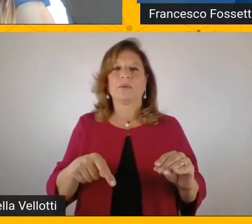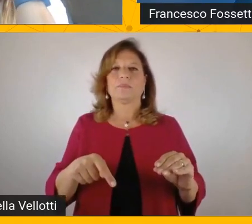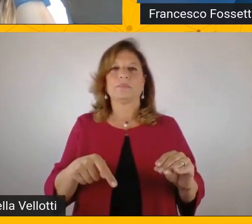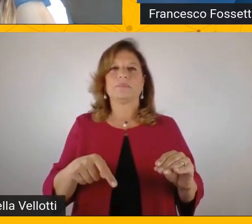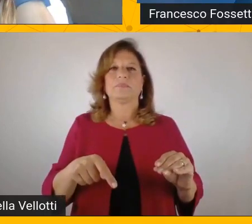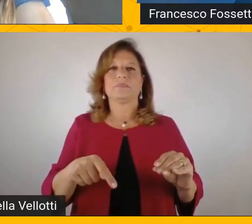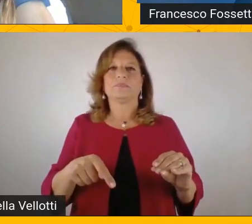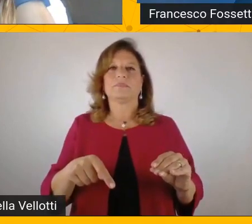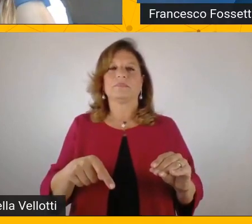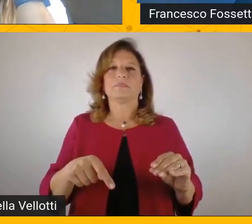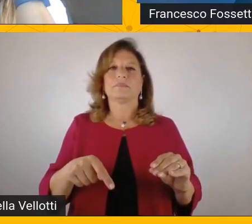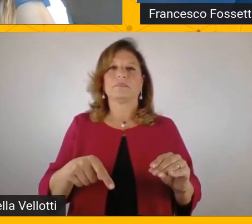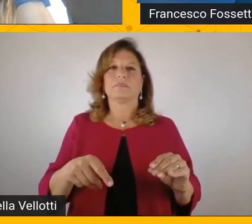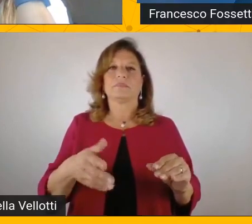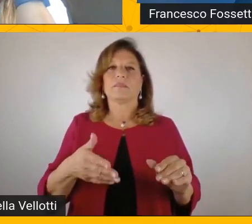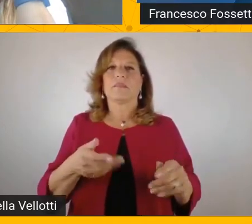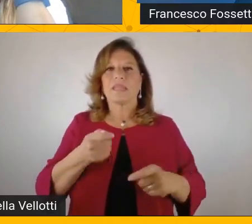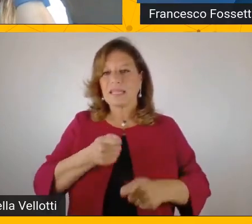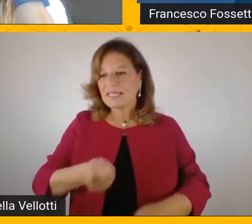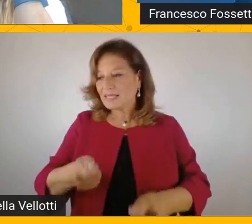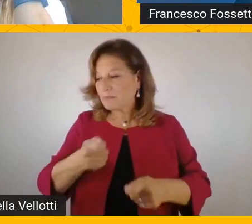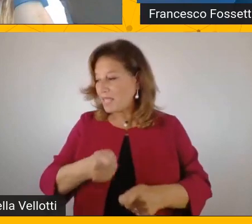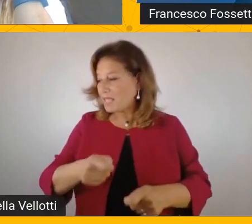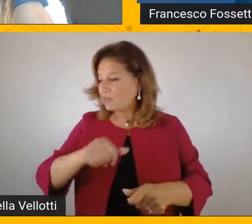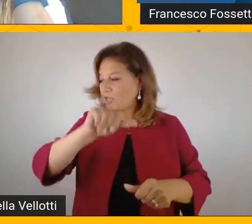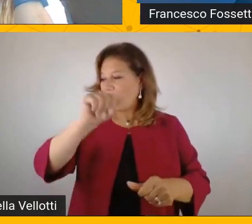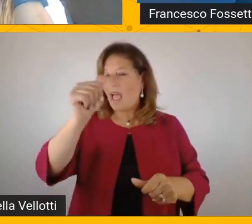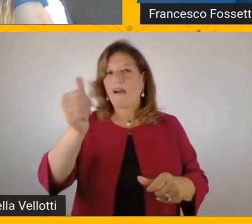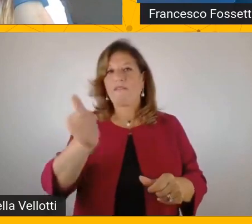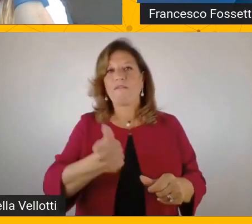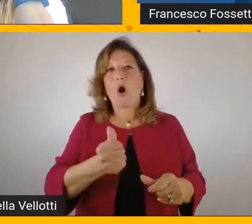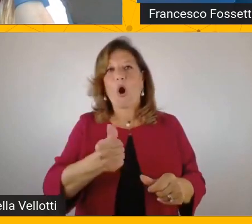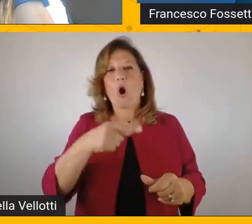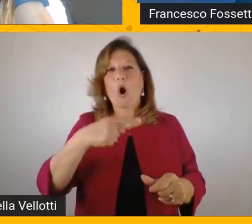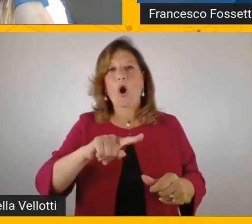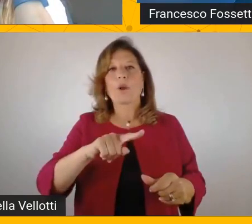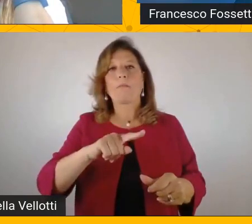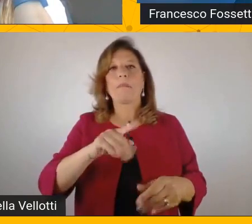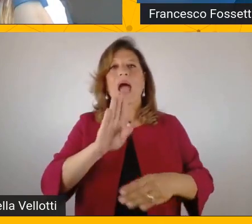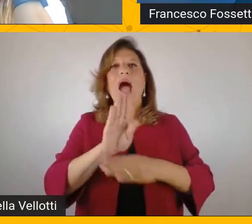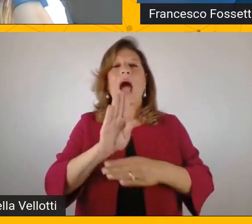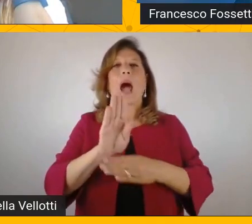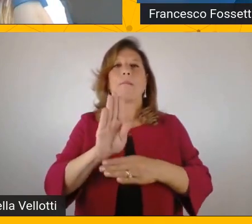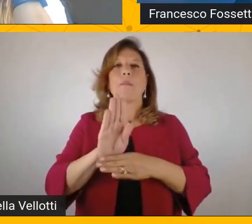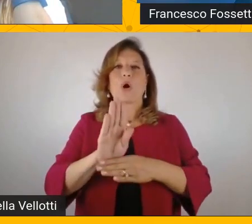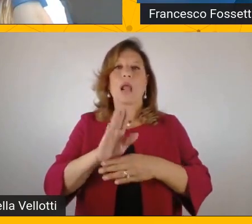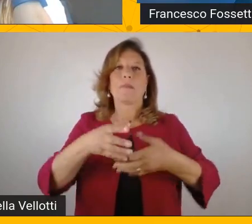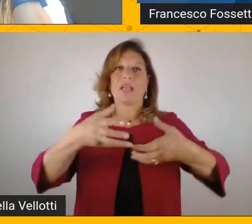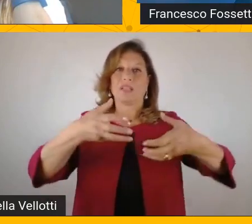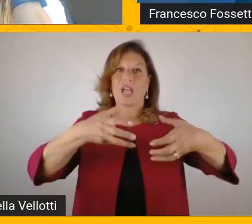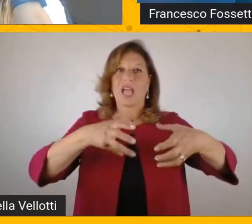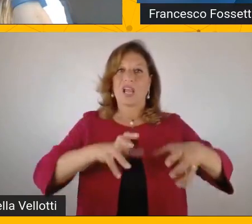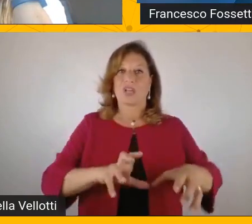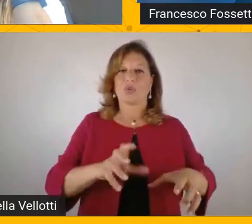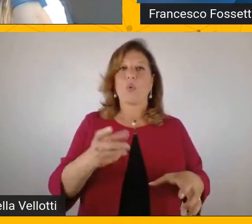prezzo pieno okay? Ehm spingere verso queste forme di